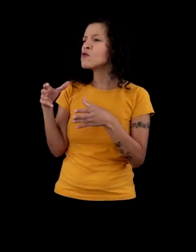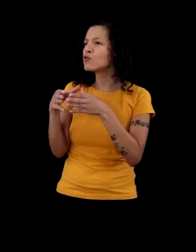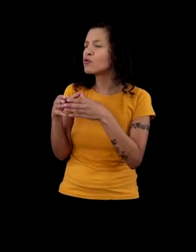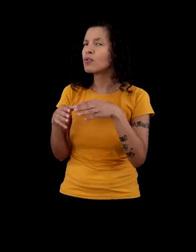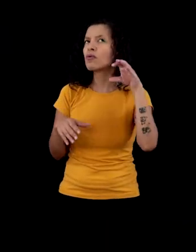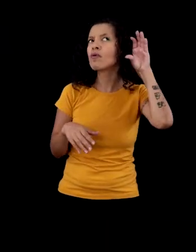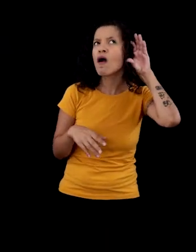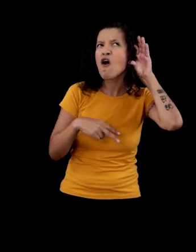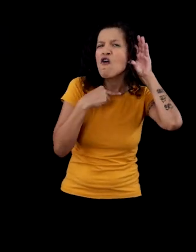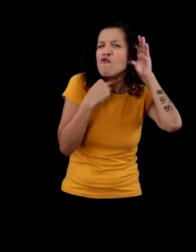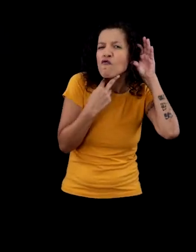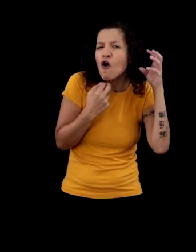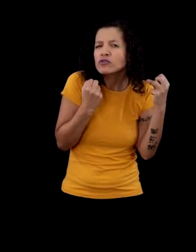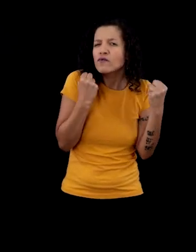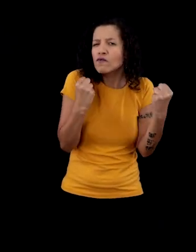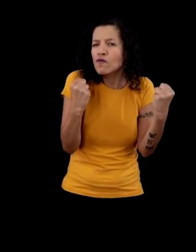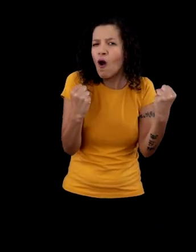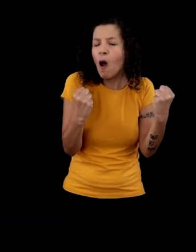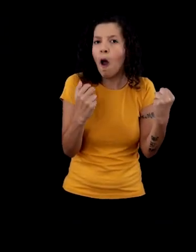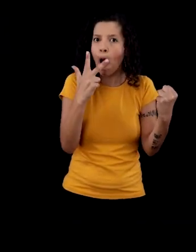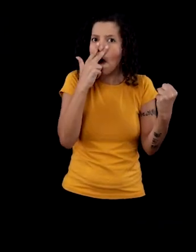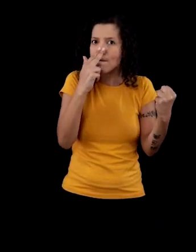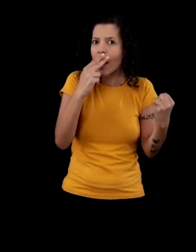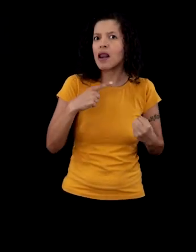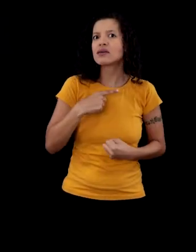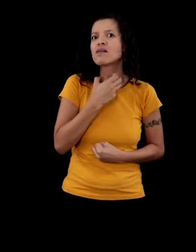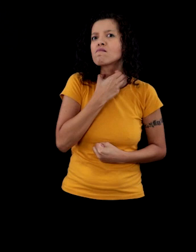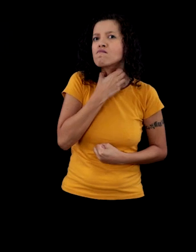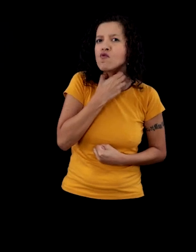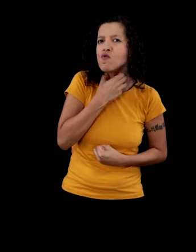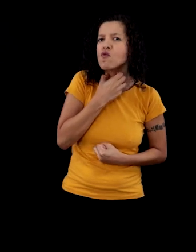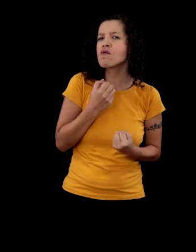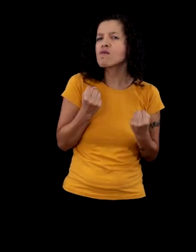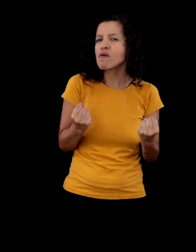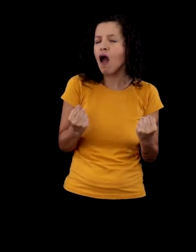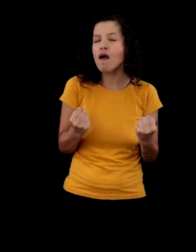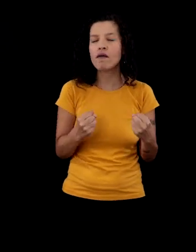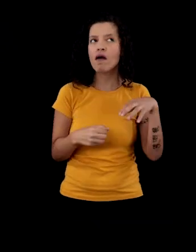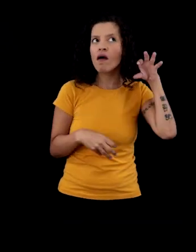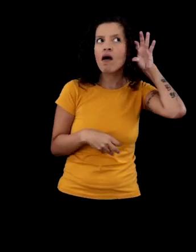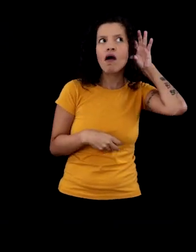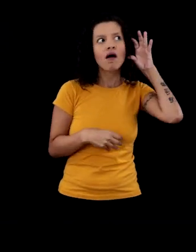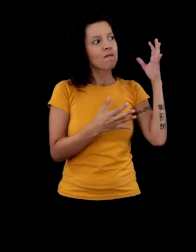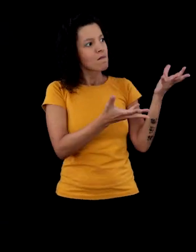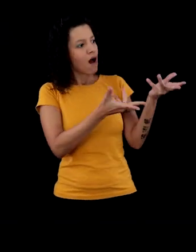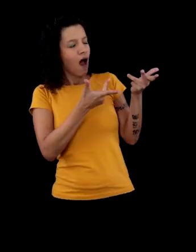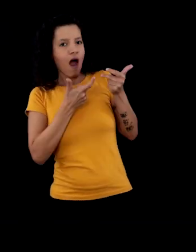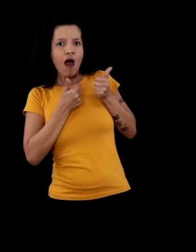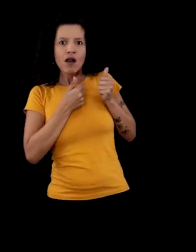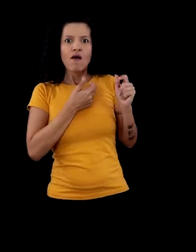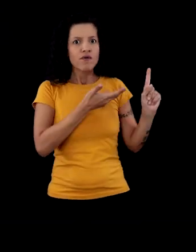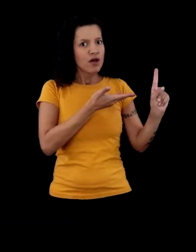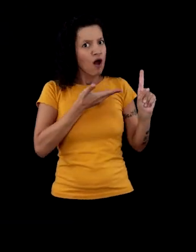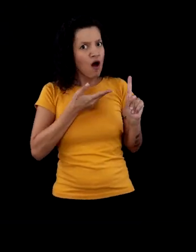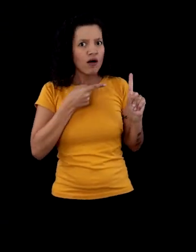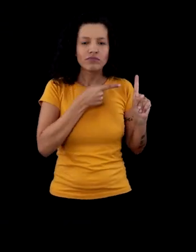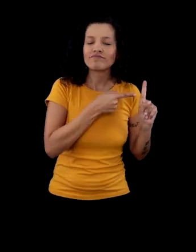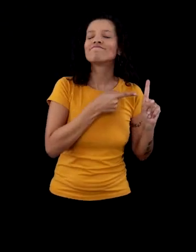Os meninos sempre escutavam e a voz dela era pesada, como se tivesse um drive, então a gente achava o máximo.